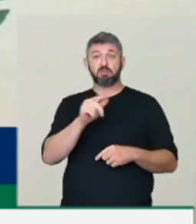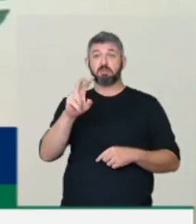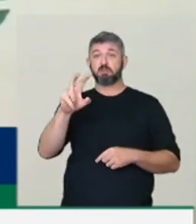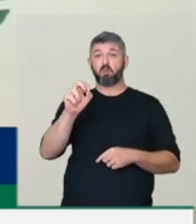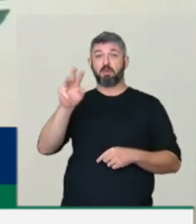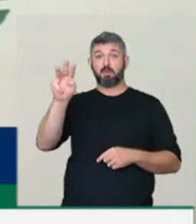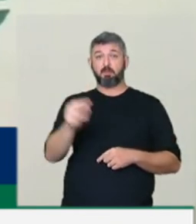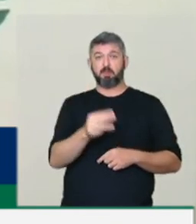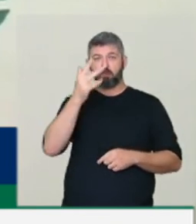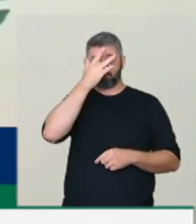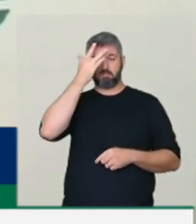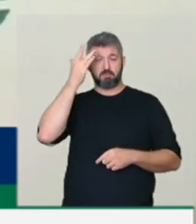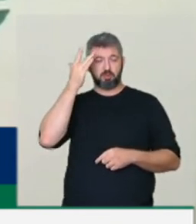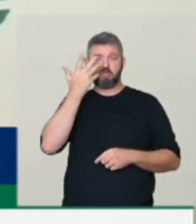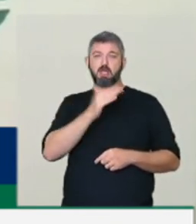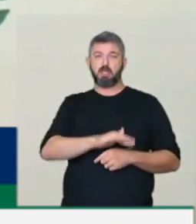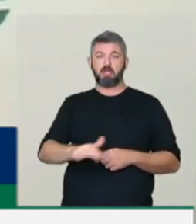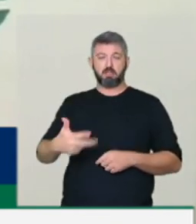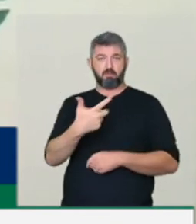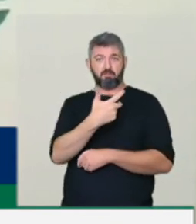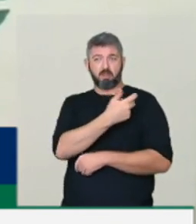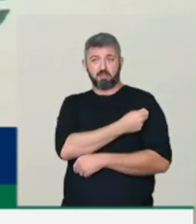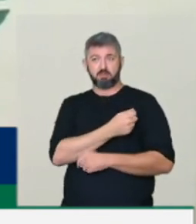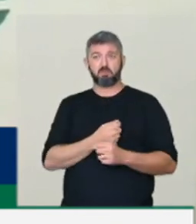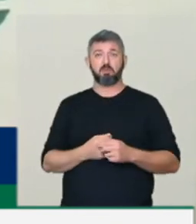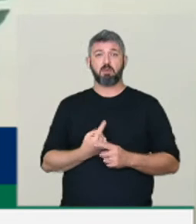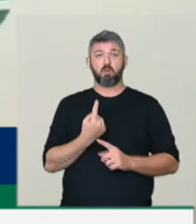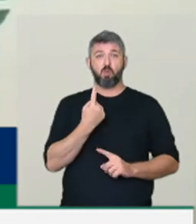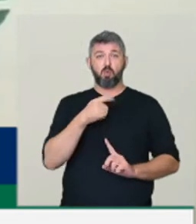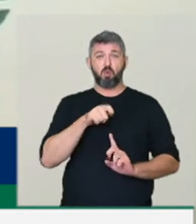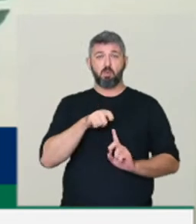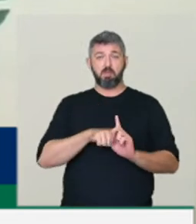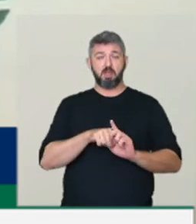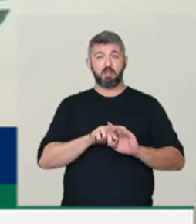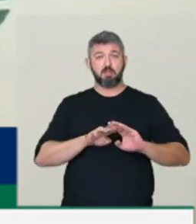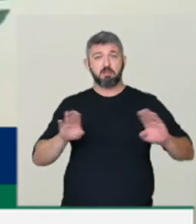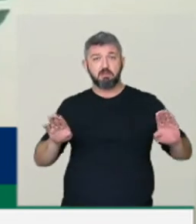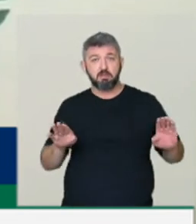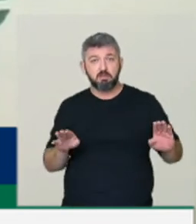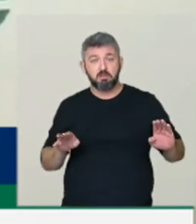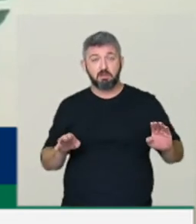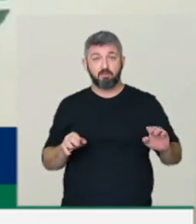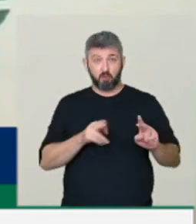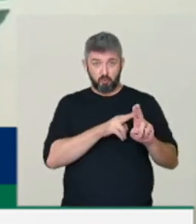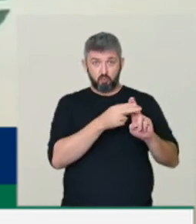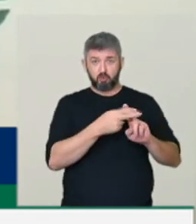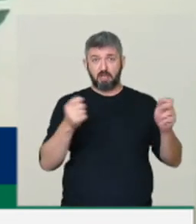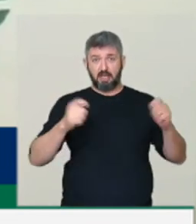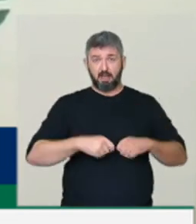BRASIL VACINOU QUASE 50 MILHÕES DE CRIANÇAS EM APENAS UM MÊS. ENTÃO A CAPACIDADE É MUITO GRANDE. TENHO ESPERANÇA QUE EM BREVE